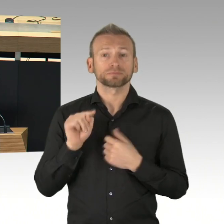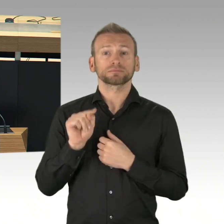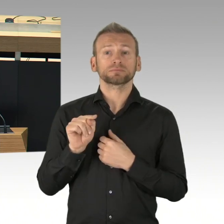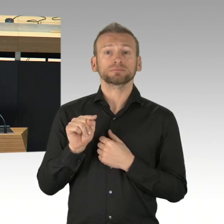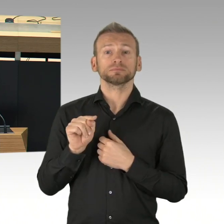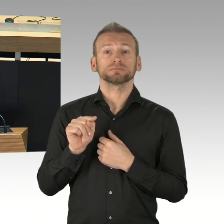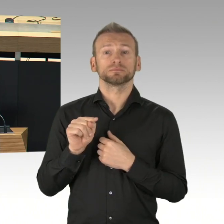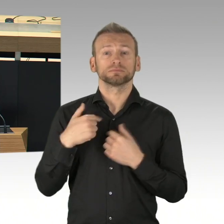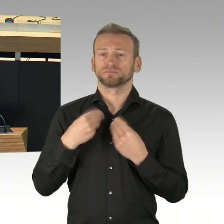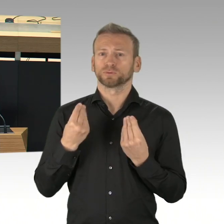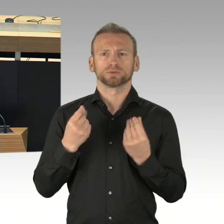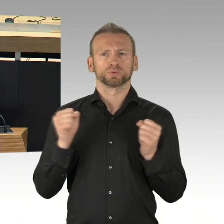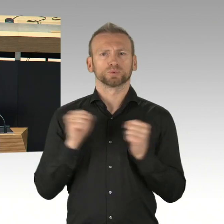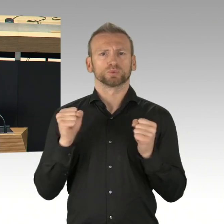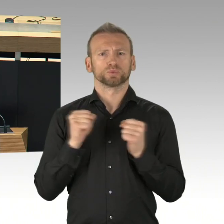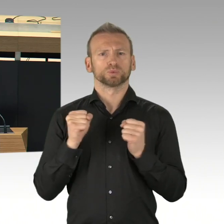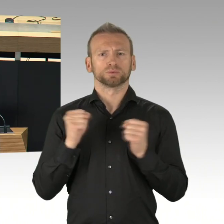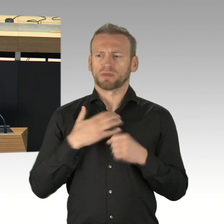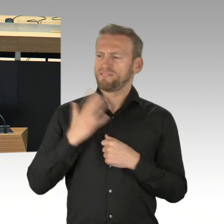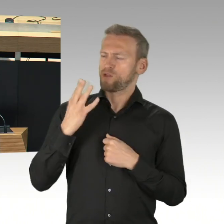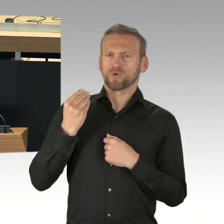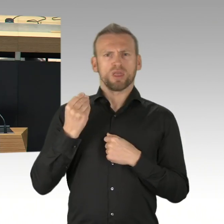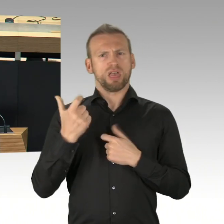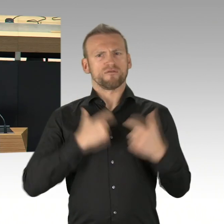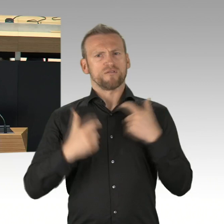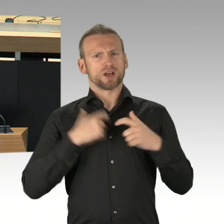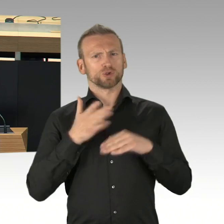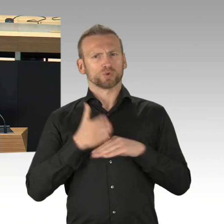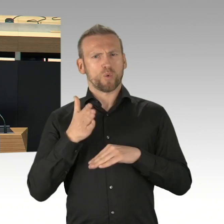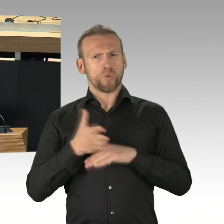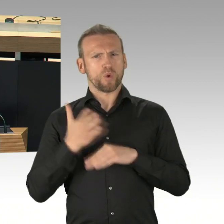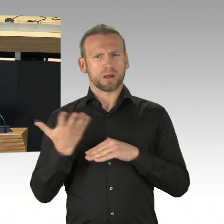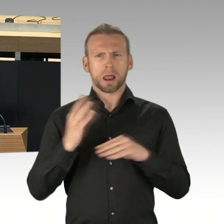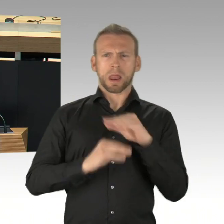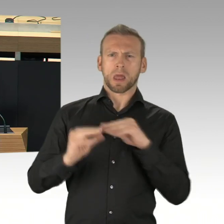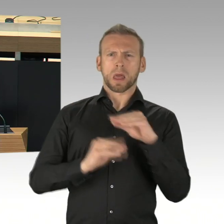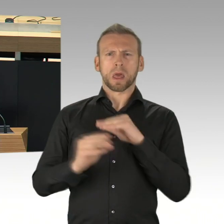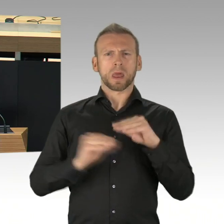und dass Sie ein Gesetz für Reiche schaffen, für Reiche. Ja, das ist der Haken an der Sache,